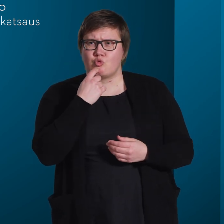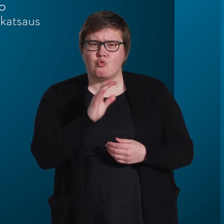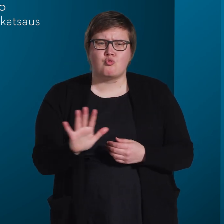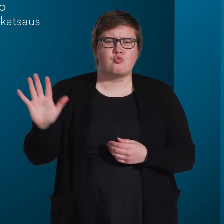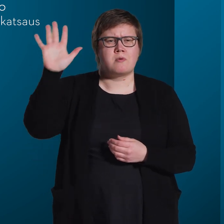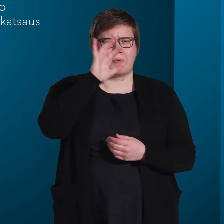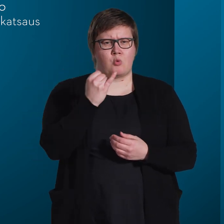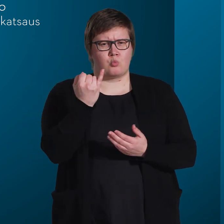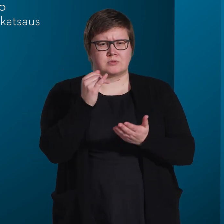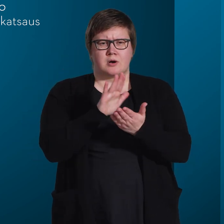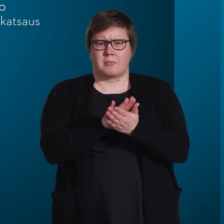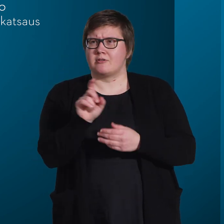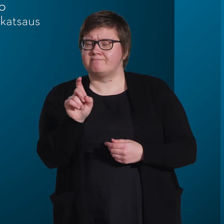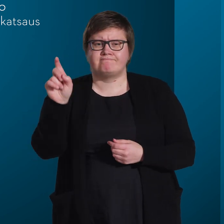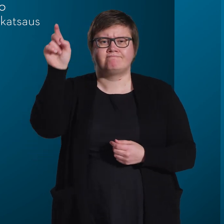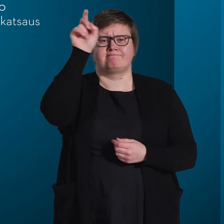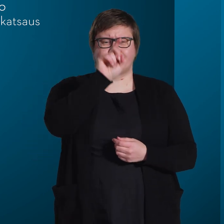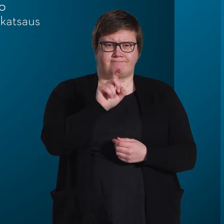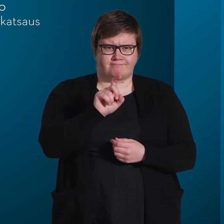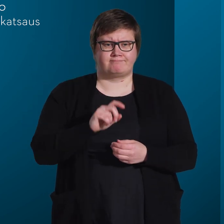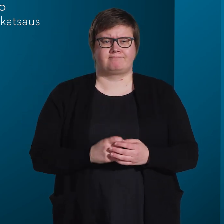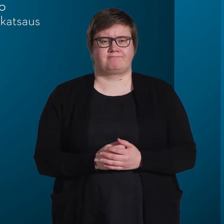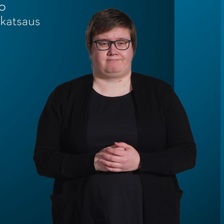kuudella paikkakunnalla eri puolilla Suomea.